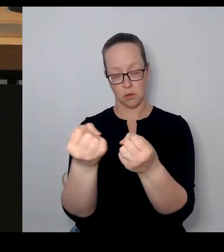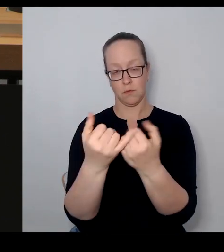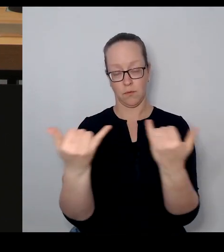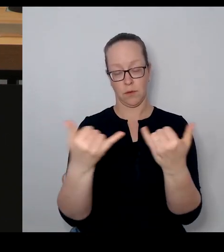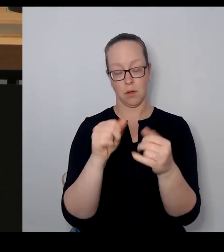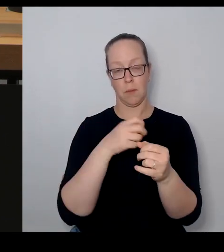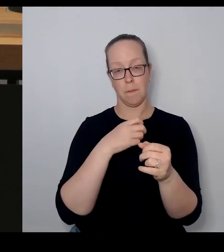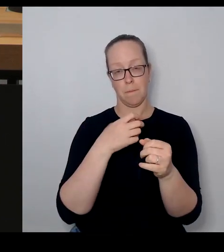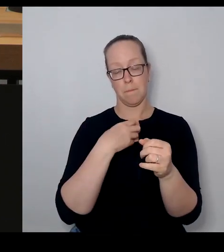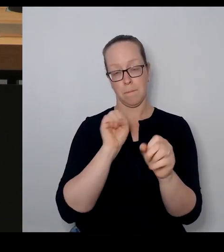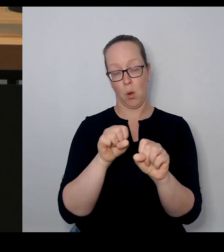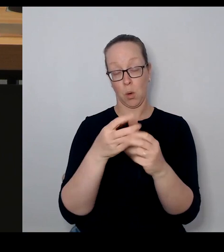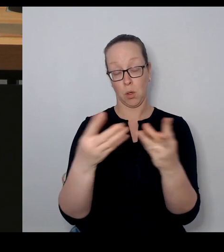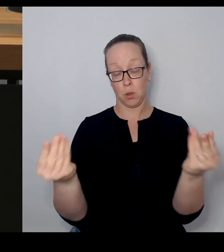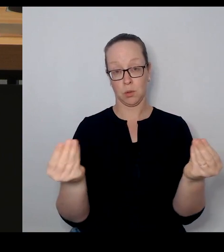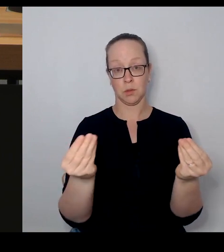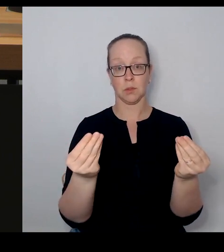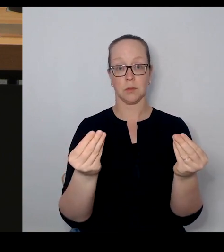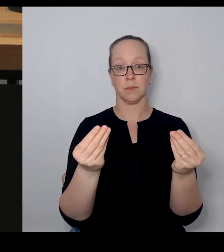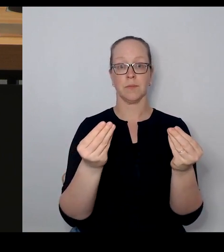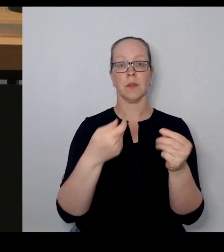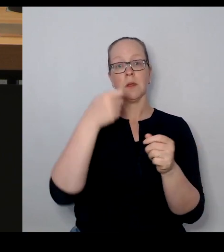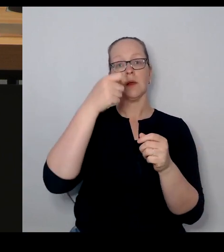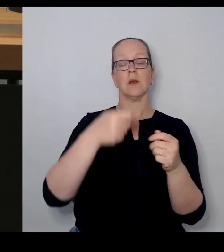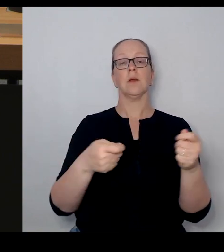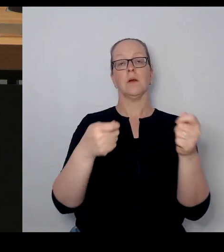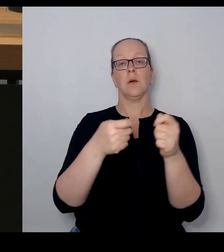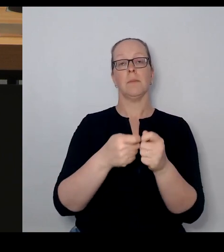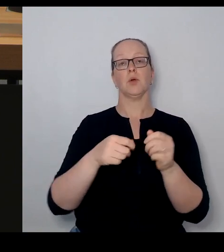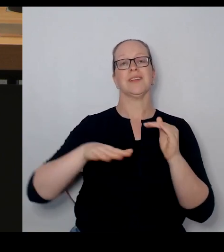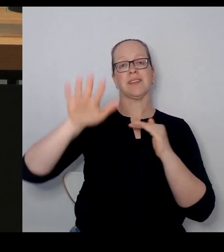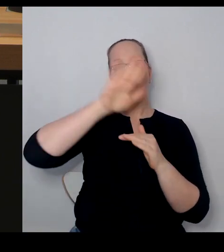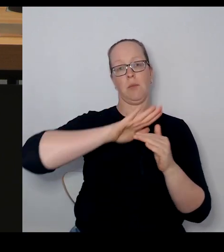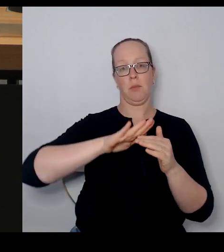Bundeshaushalt und darüber hinaus stehen allesamt aufgrund der genannten Rahmenbedingungen unter Druck